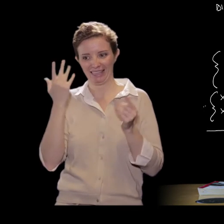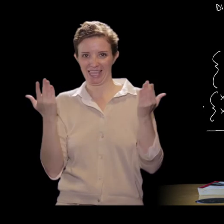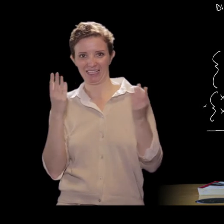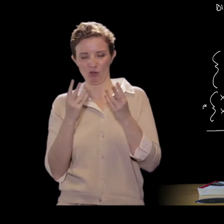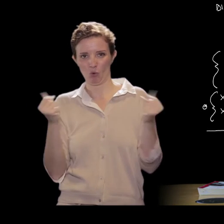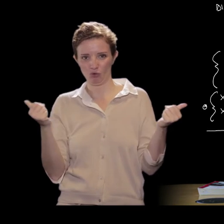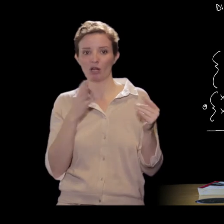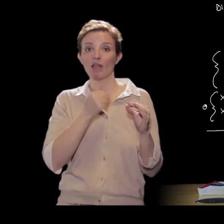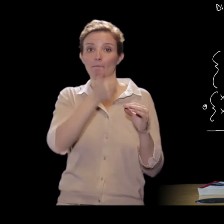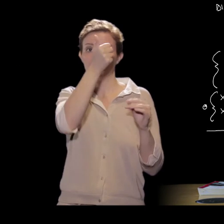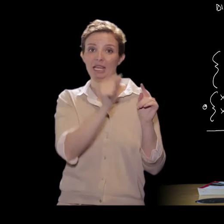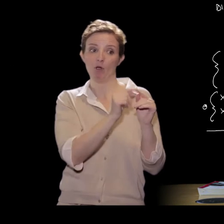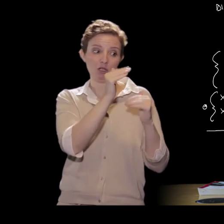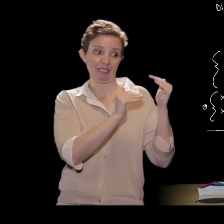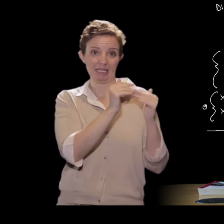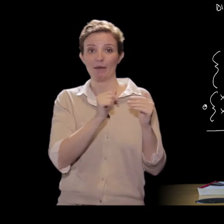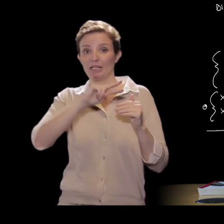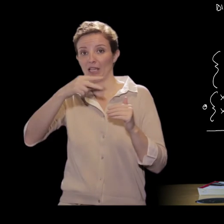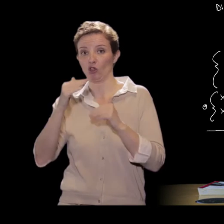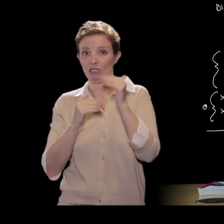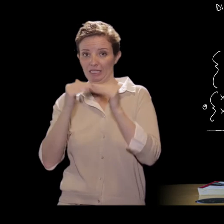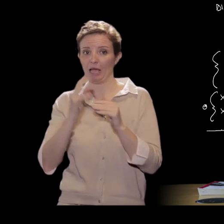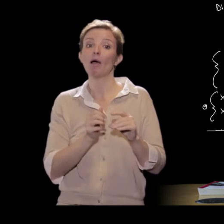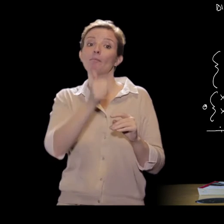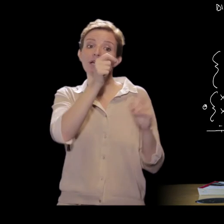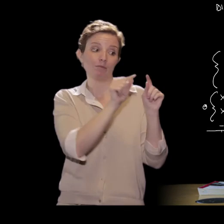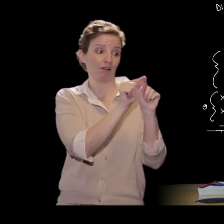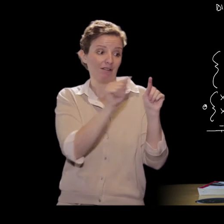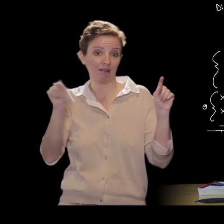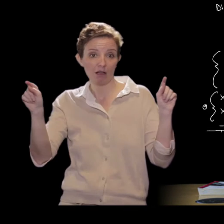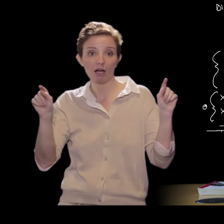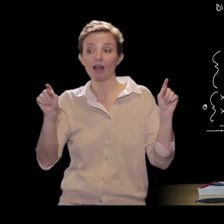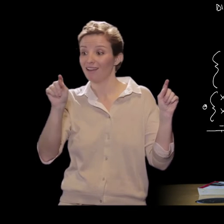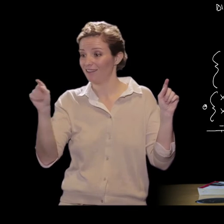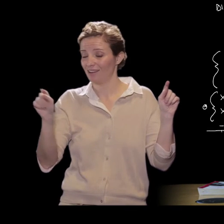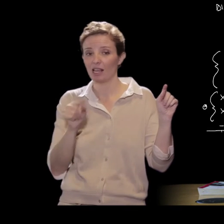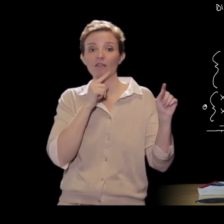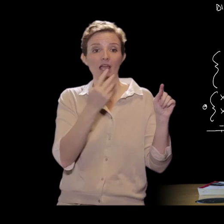Primo sistema e secondo sistema. Qui dobbiamo segnare -4 e 2.